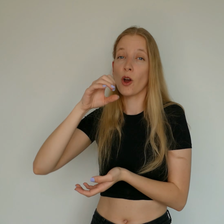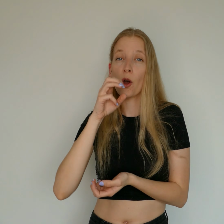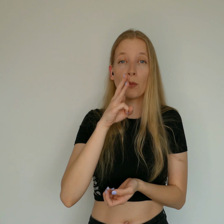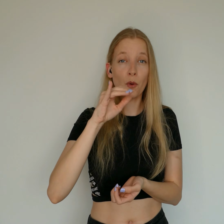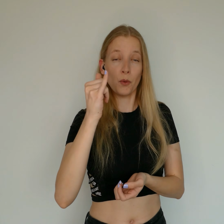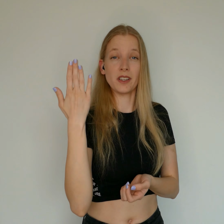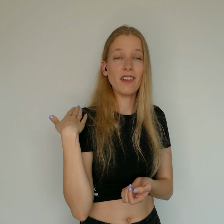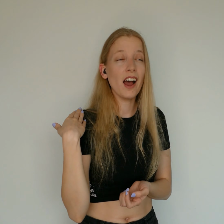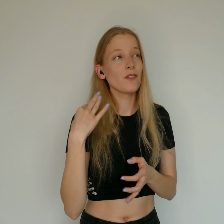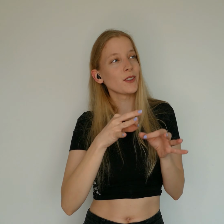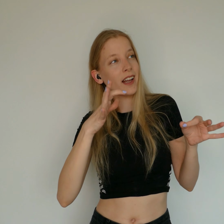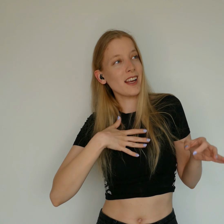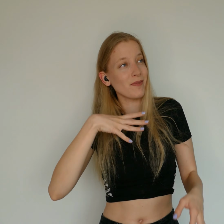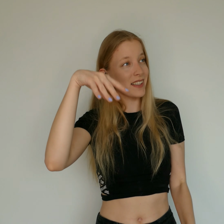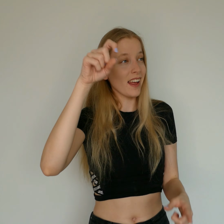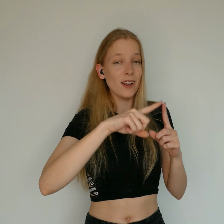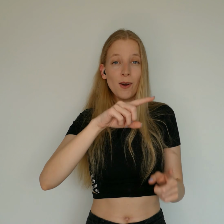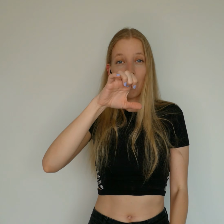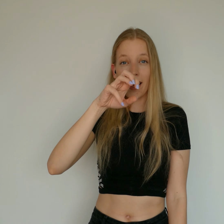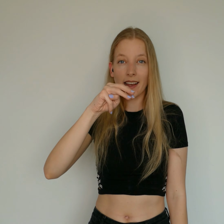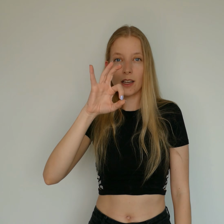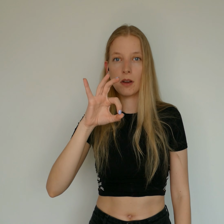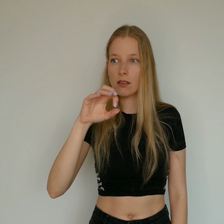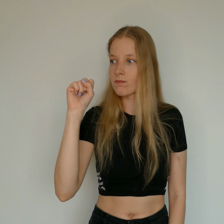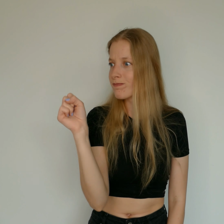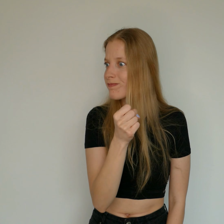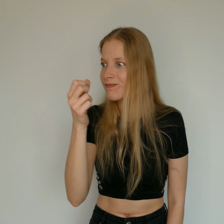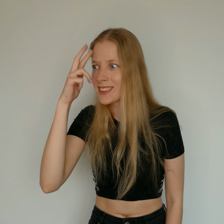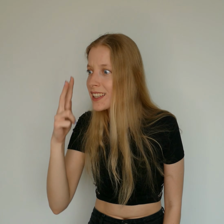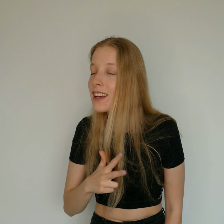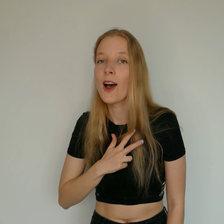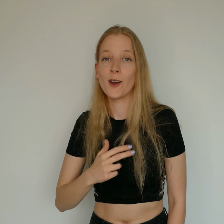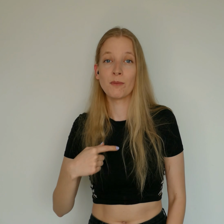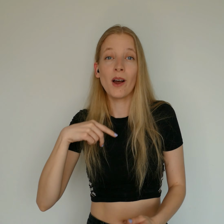Bowie war für'n Tag mein Held Und EMF kann es nich' glauben